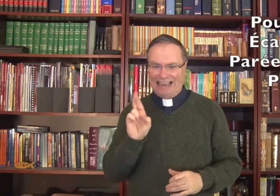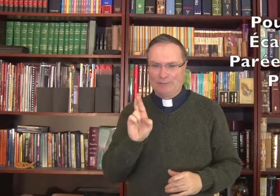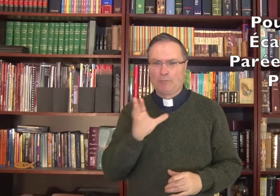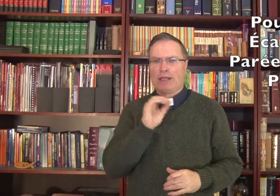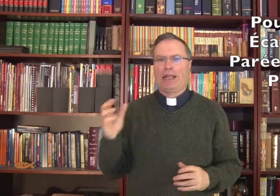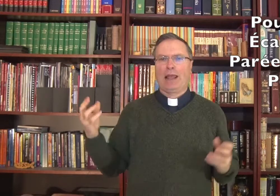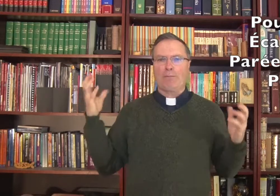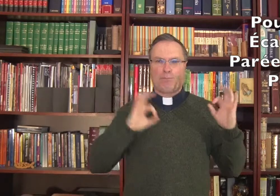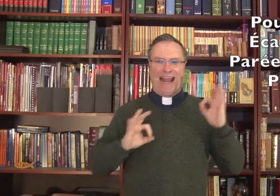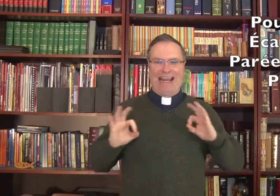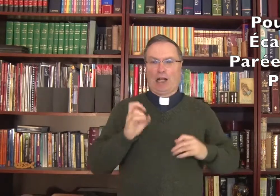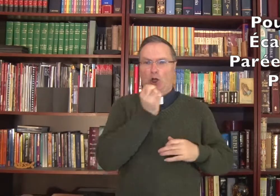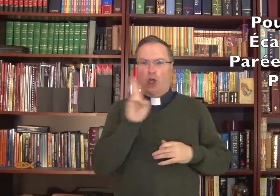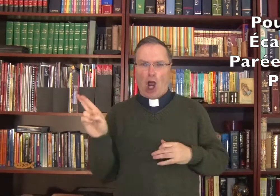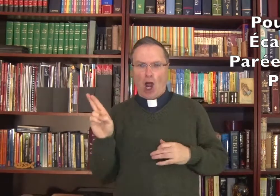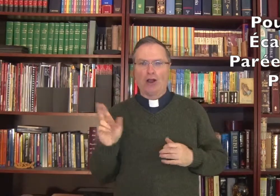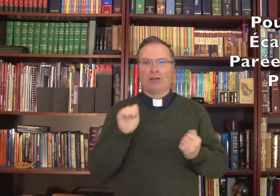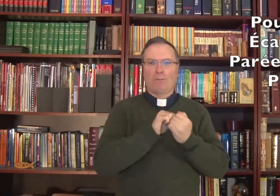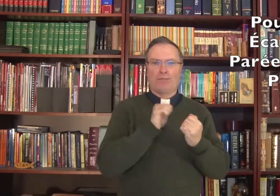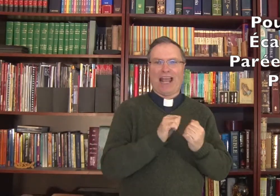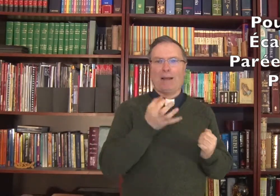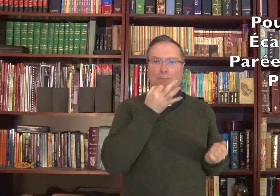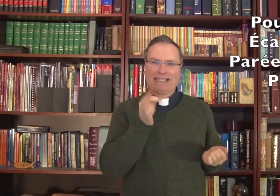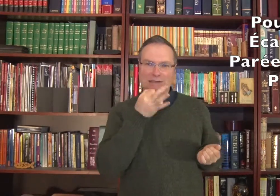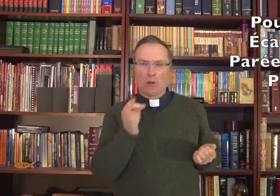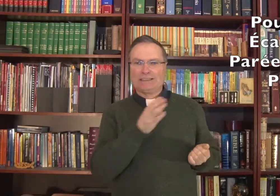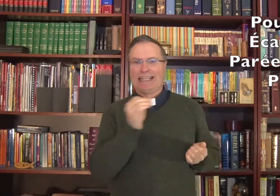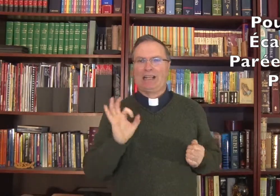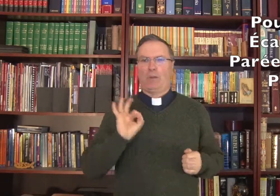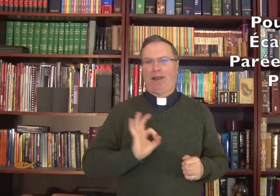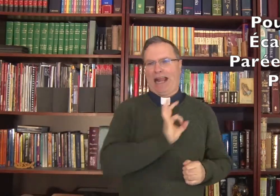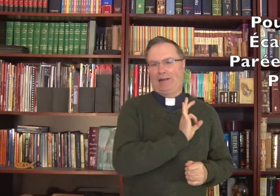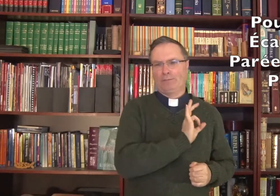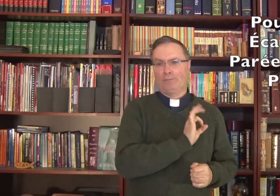et parée d'or, de pierres précieuses et de perles.